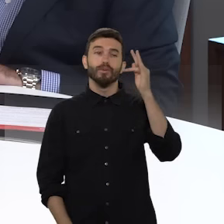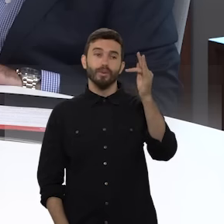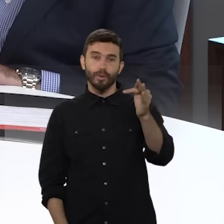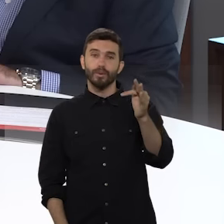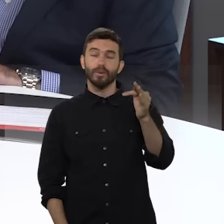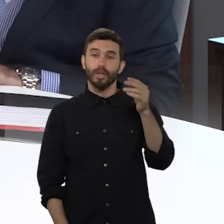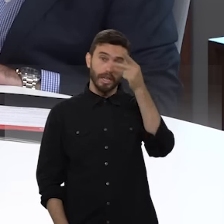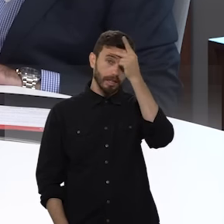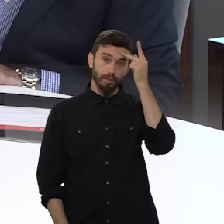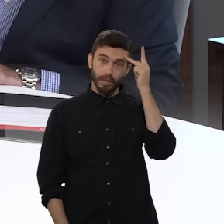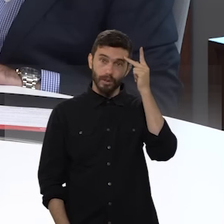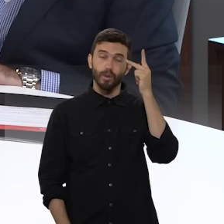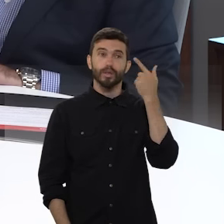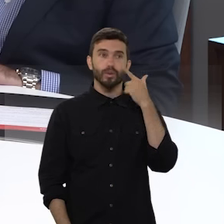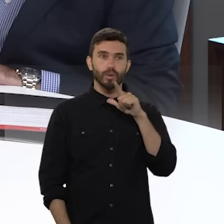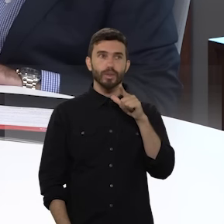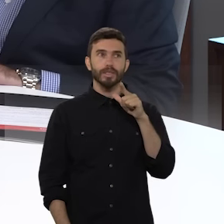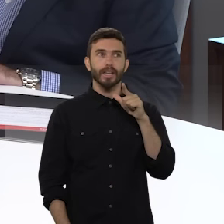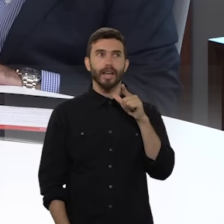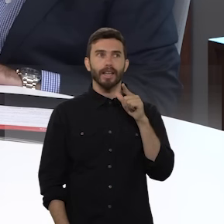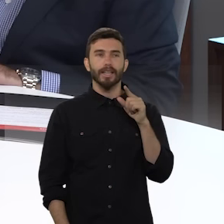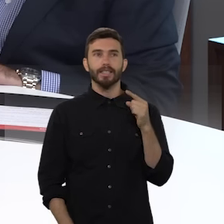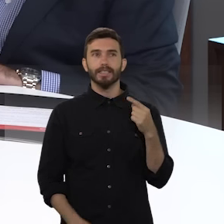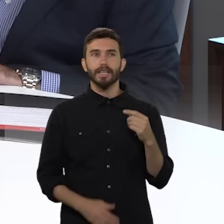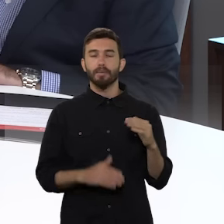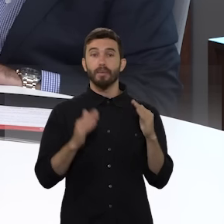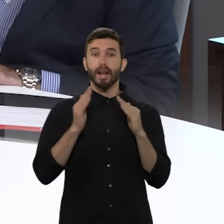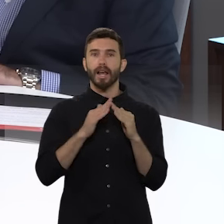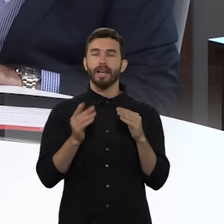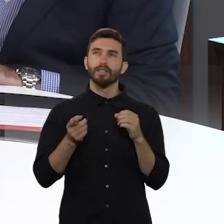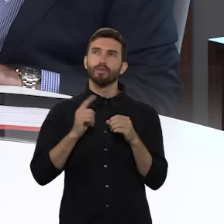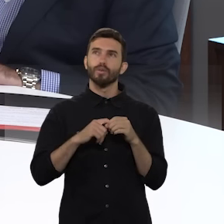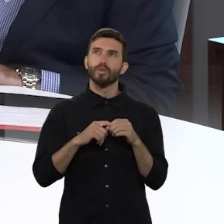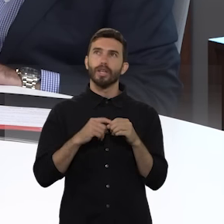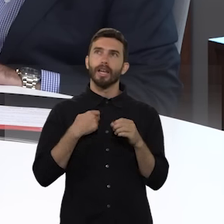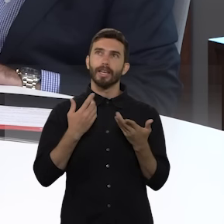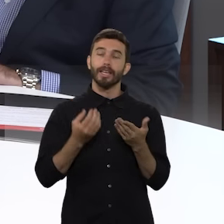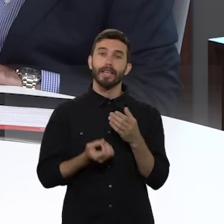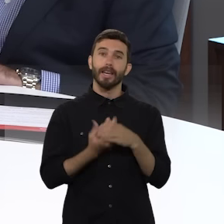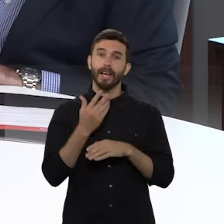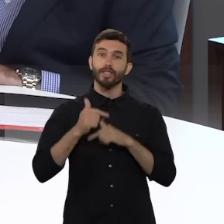essas pessoas saiam, levem para casa e gerem para o futuro gerações com esse pensamento. Então...